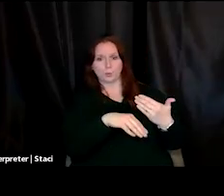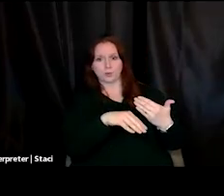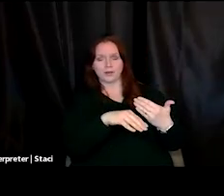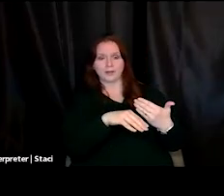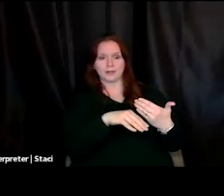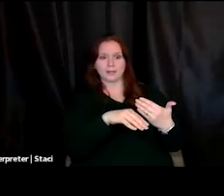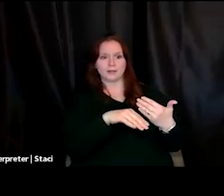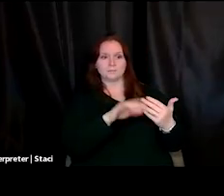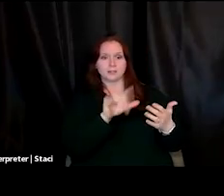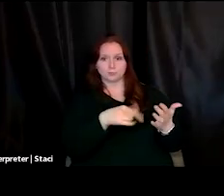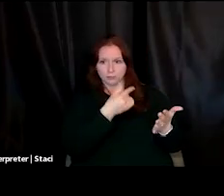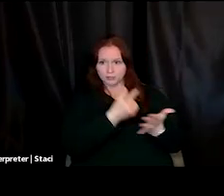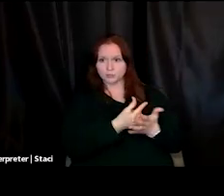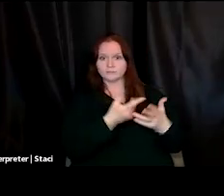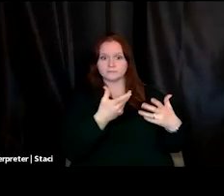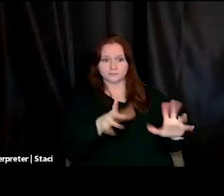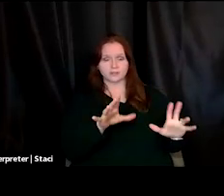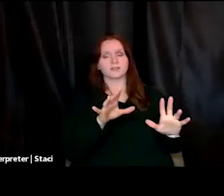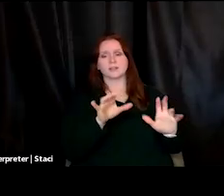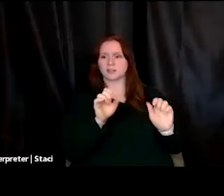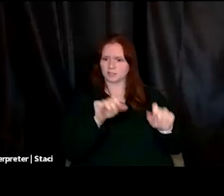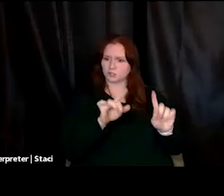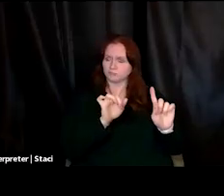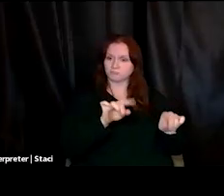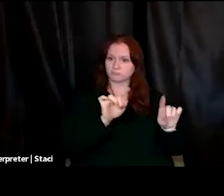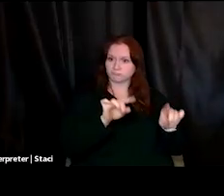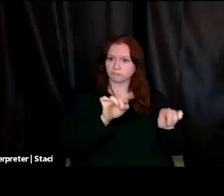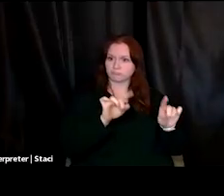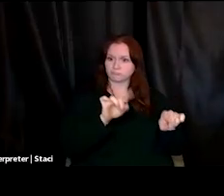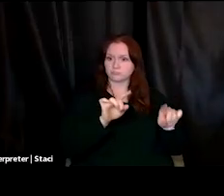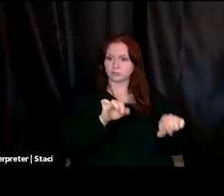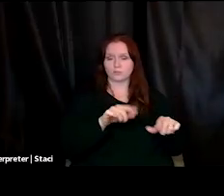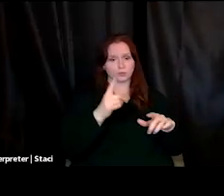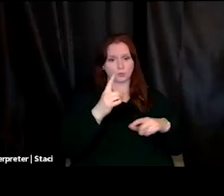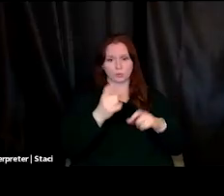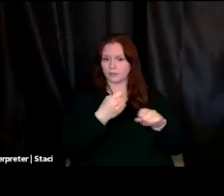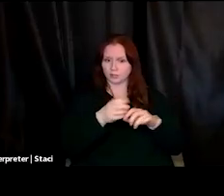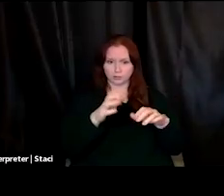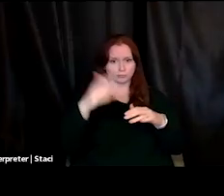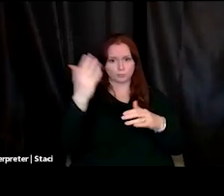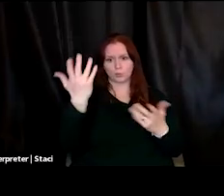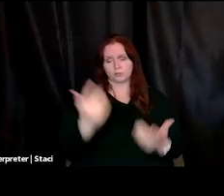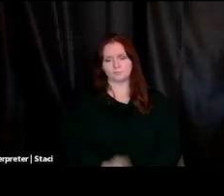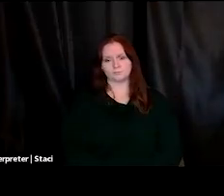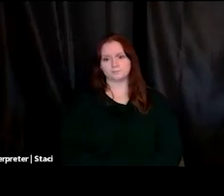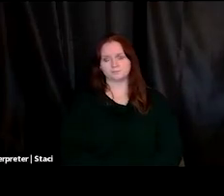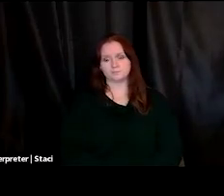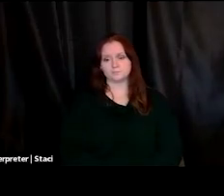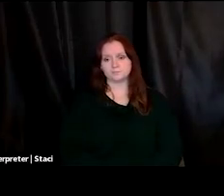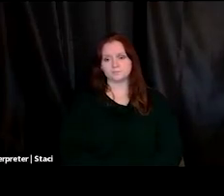de primera línea reciben para tomar decisiones y mejorar el servicio al cliente y reducir el tiempo de procesamiento de casos